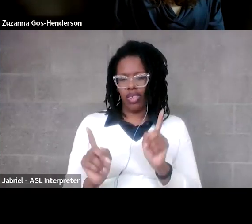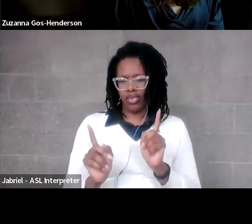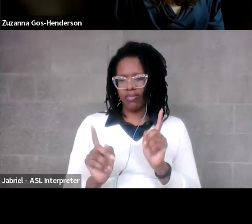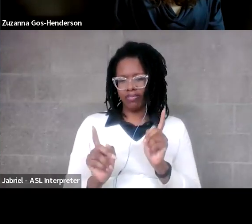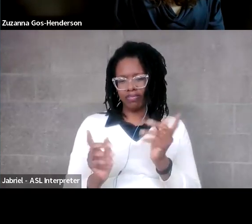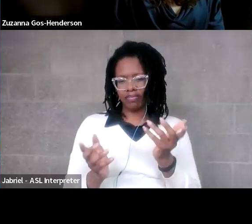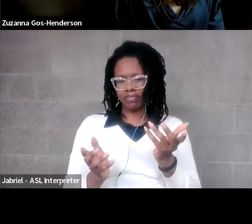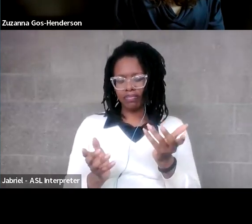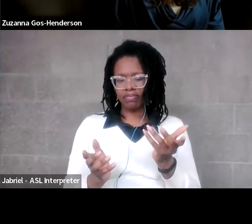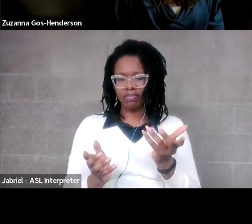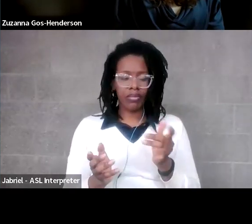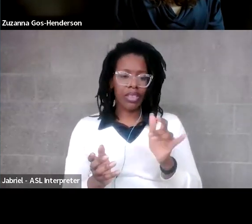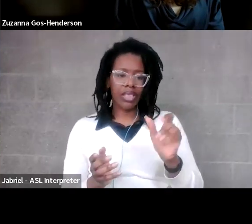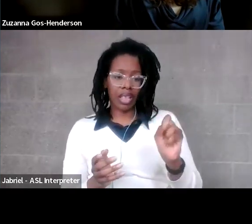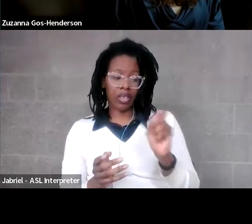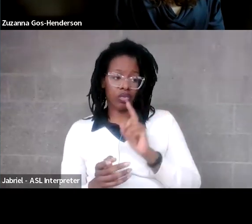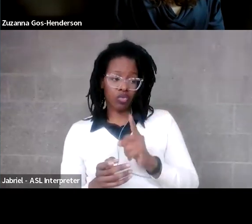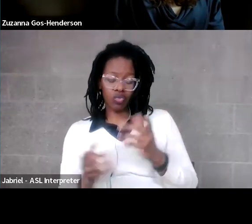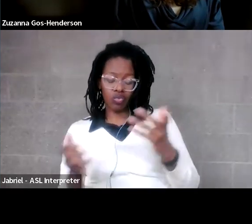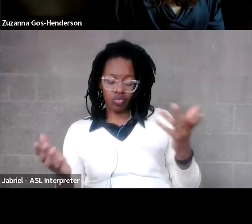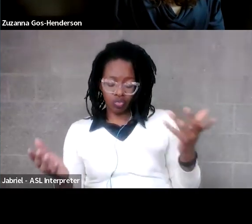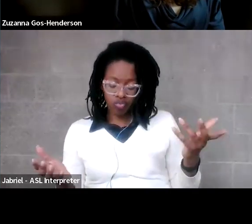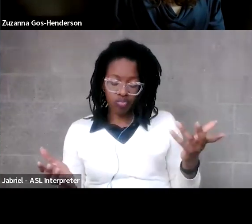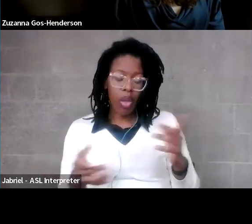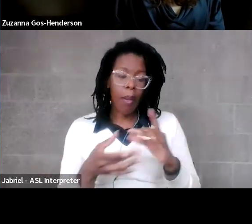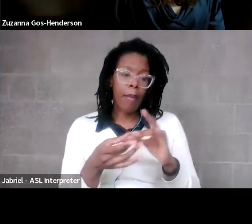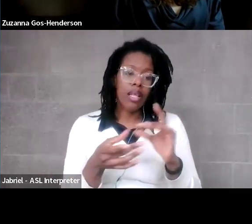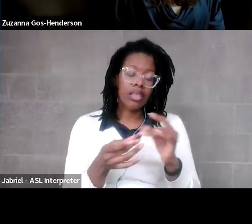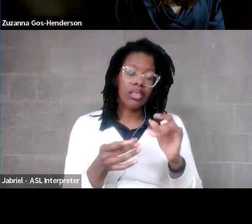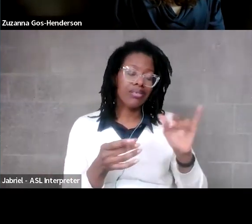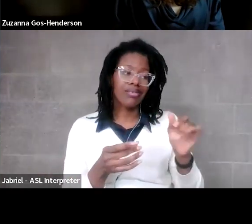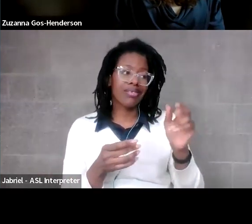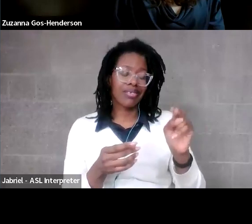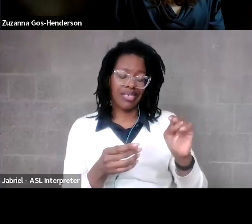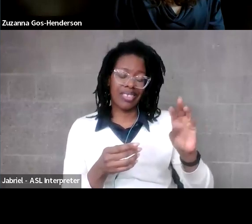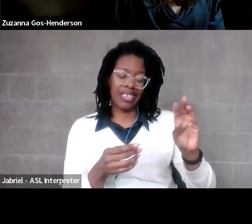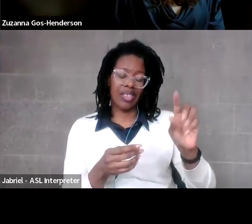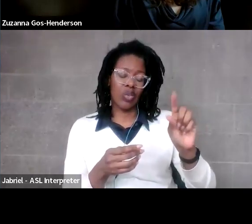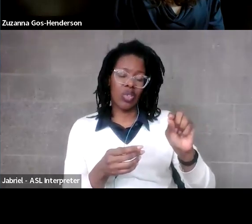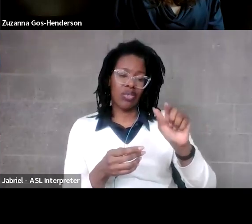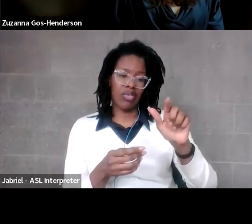Entonces, sí, es cierto. Como dije, a partir del 6 de enero de 2025, hicimos la transición